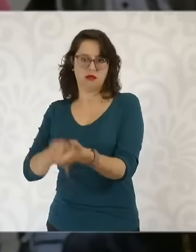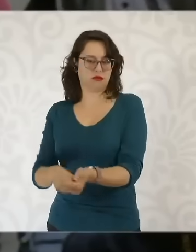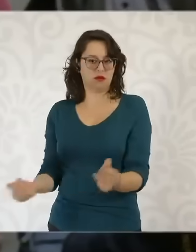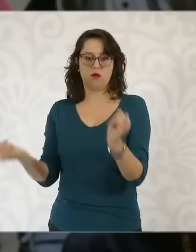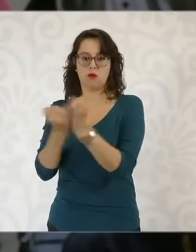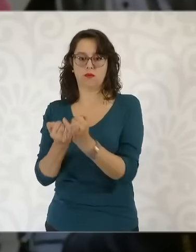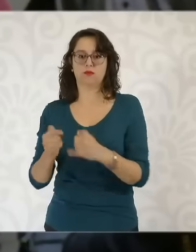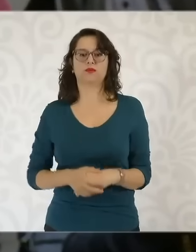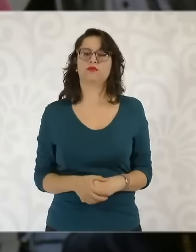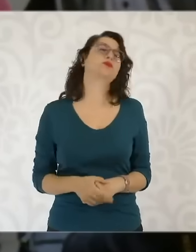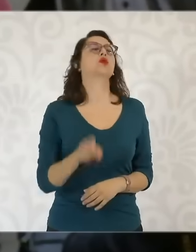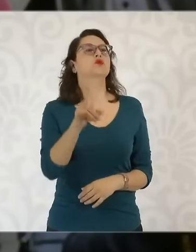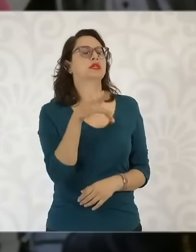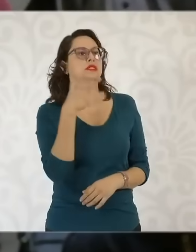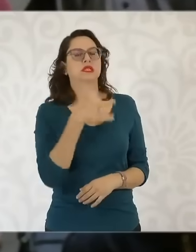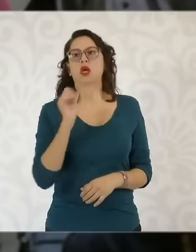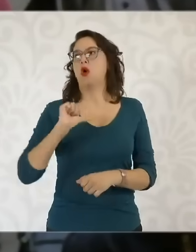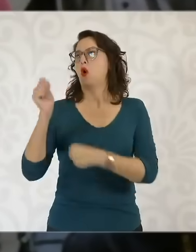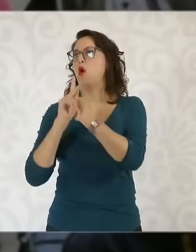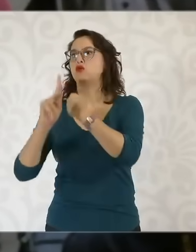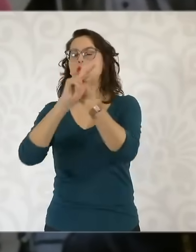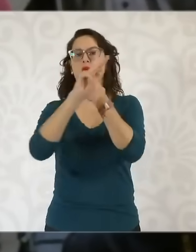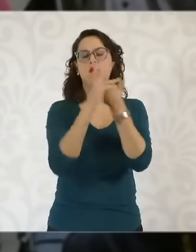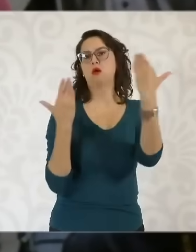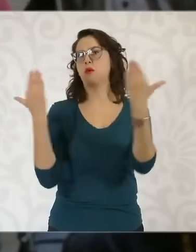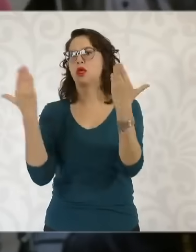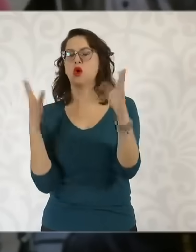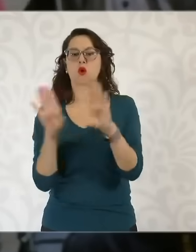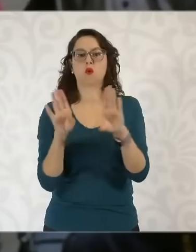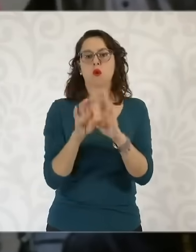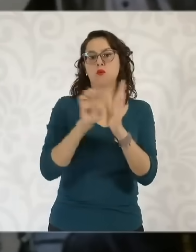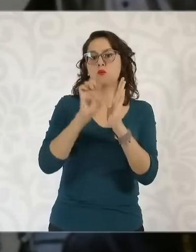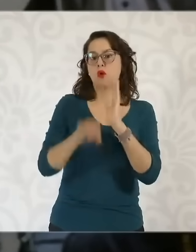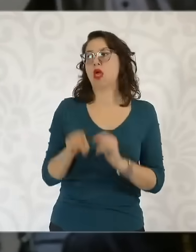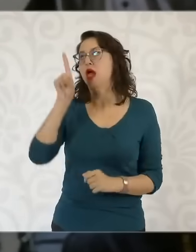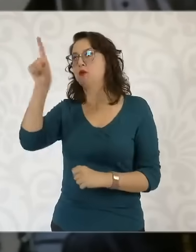con el resto de del mundo? Por ejemplo, la Unión Europea aceptó aranceles del 15% en